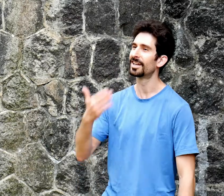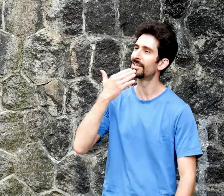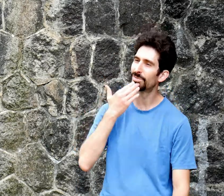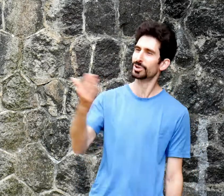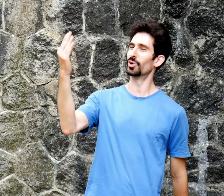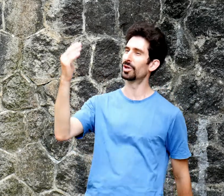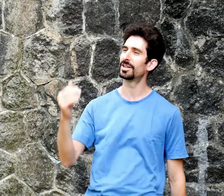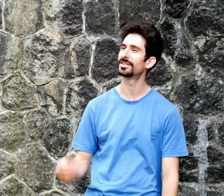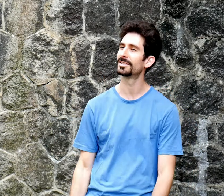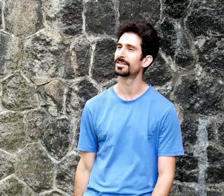Bonjour !